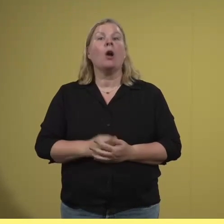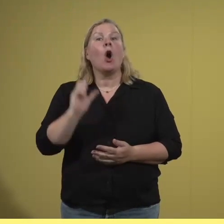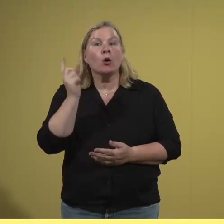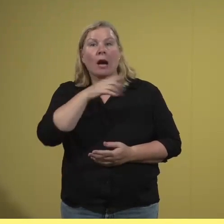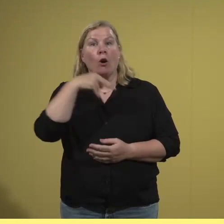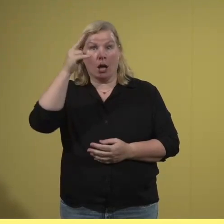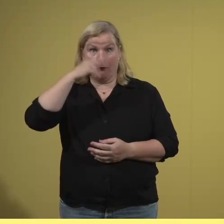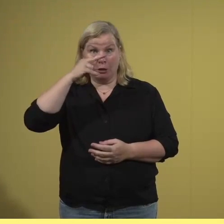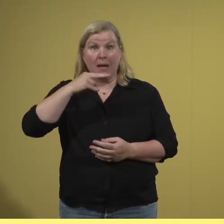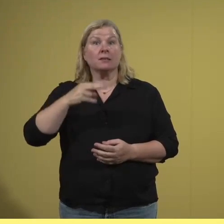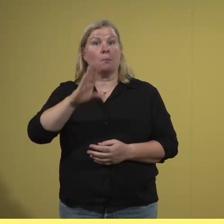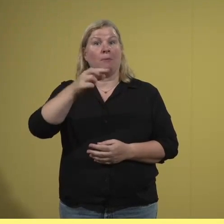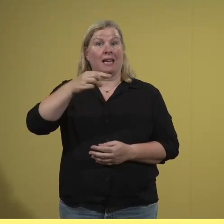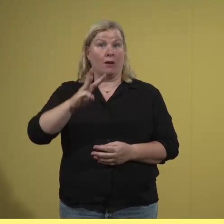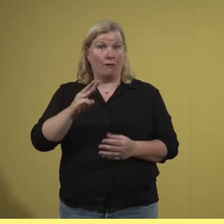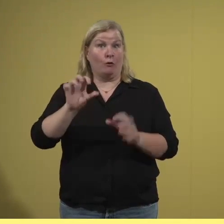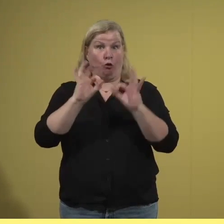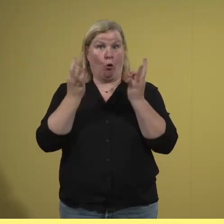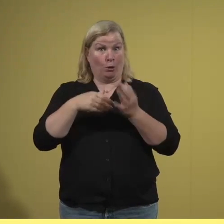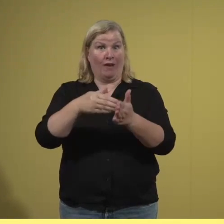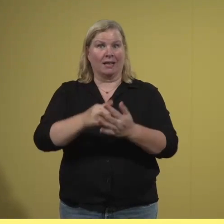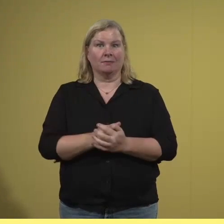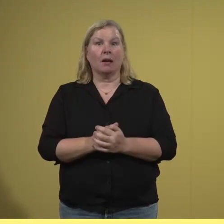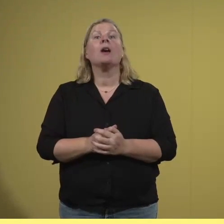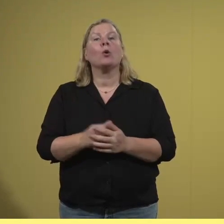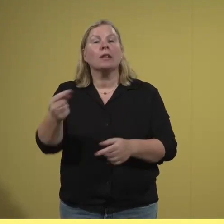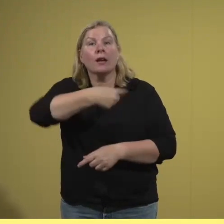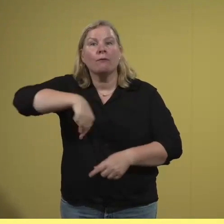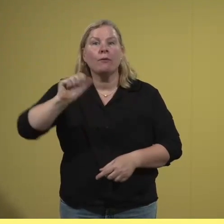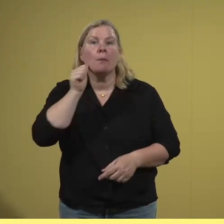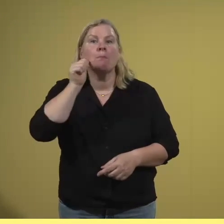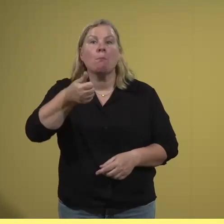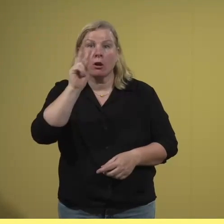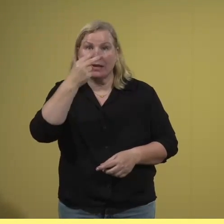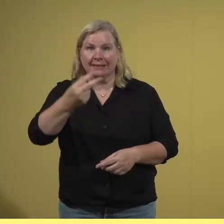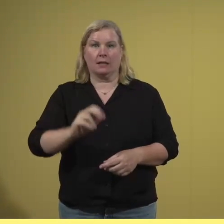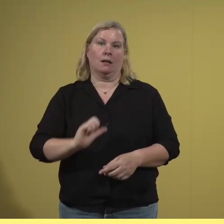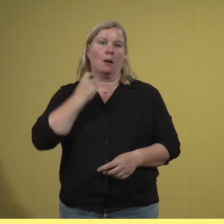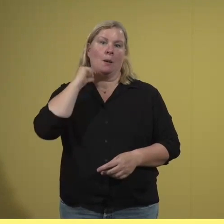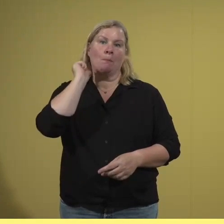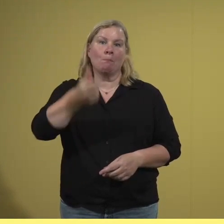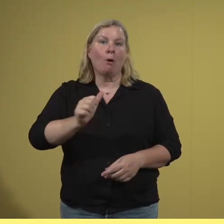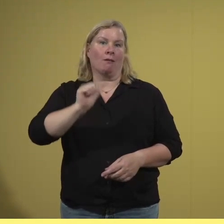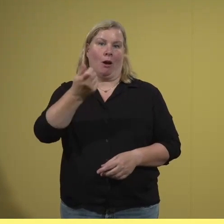Und vor allem noch viel Spaß auf dem BGW-Forum. Und wir sehen uns natürlich morgen wieder. Denn morgen gibt es die Hauptmahlzeit.